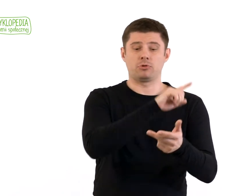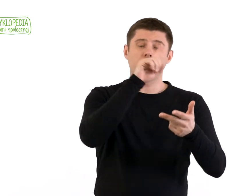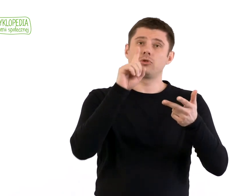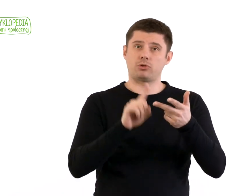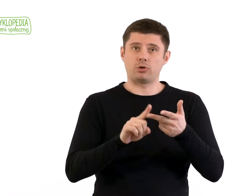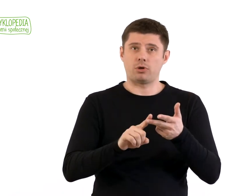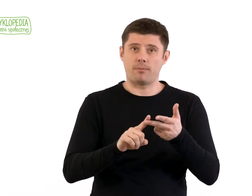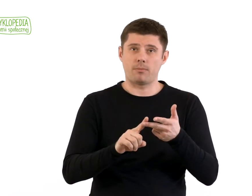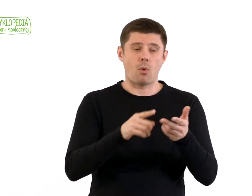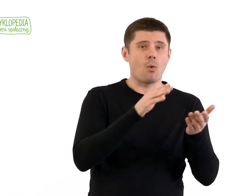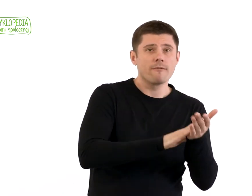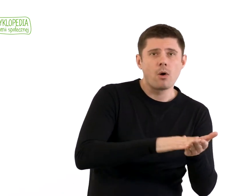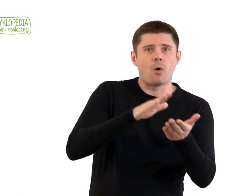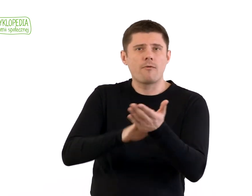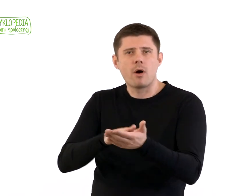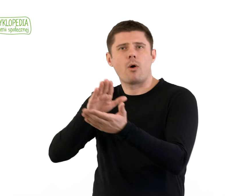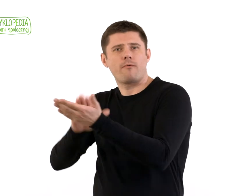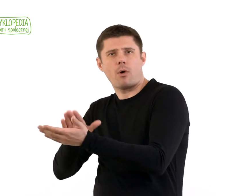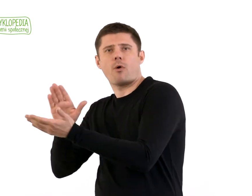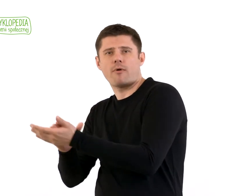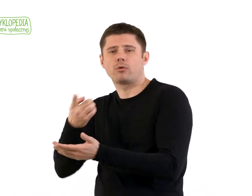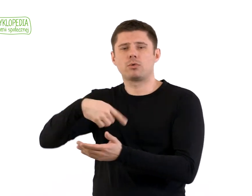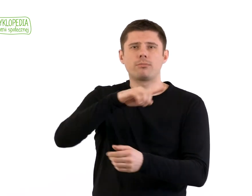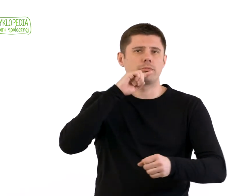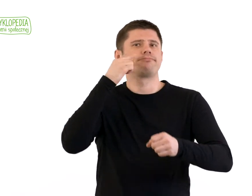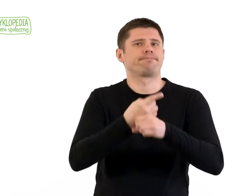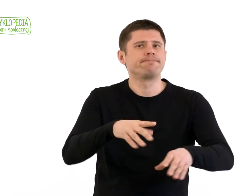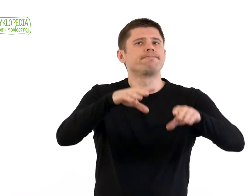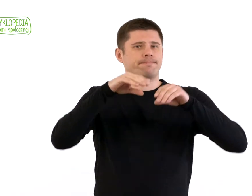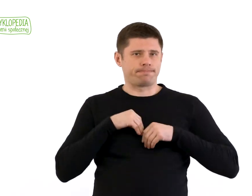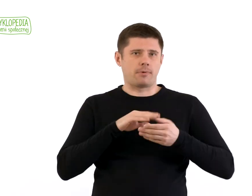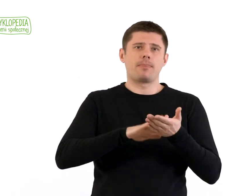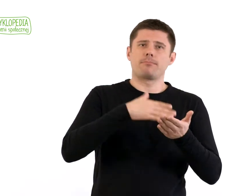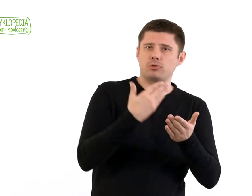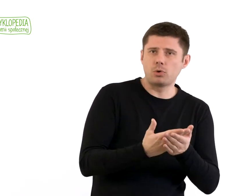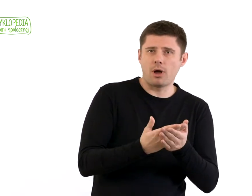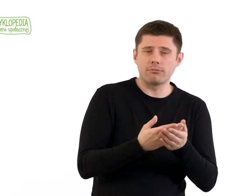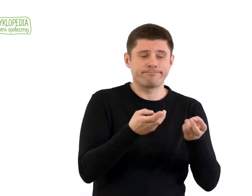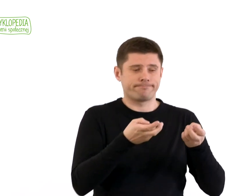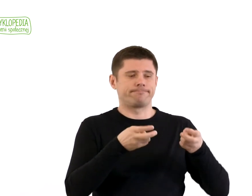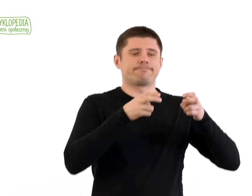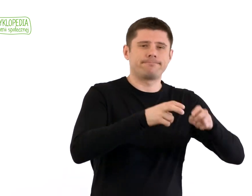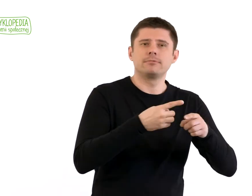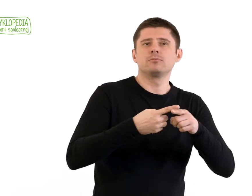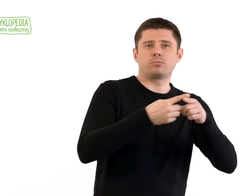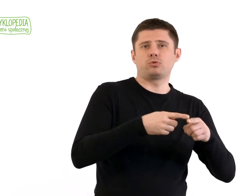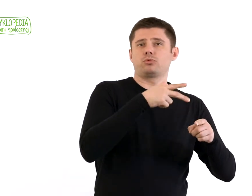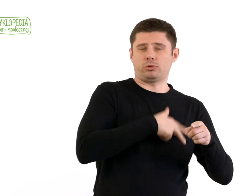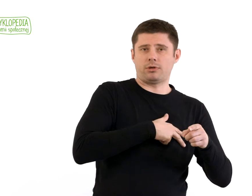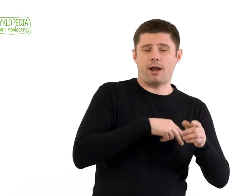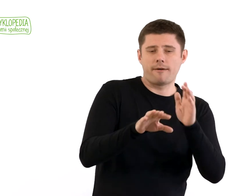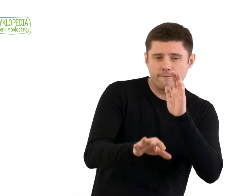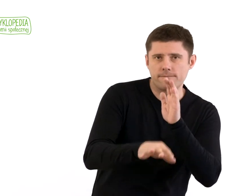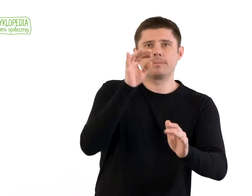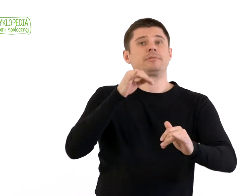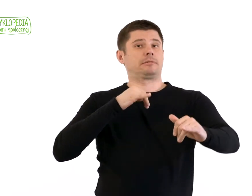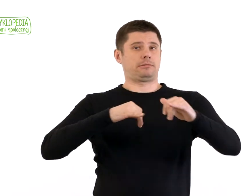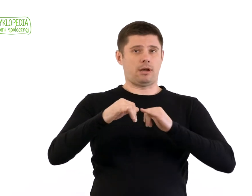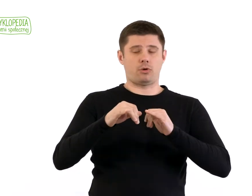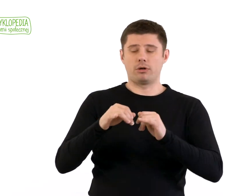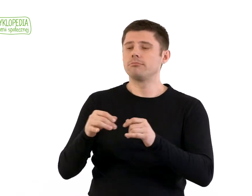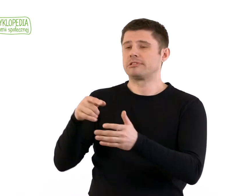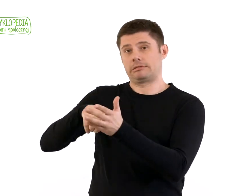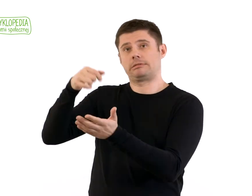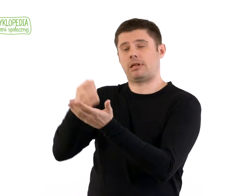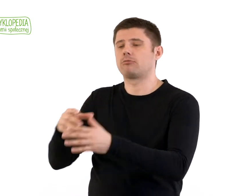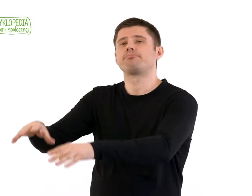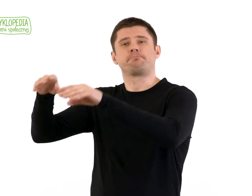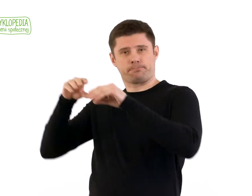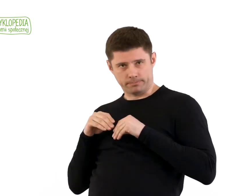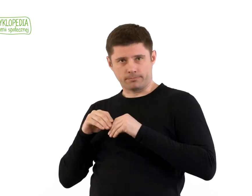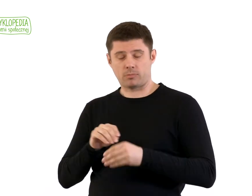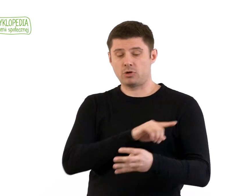3. uchwały podjęte przez członków założycieli (o założeniu spółdzielni, wyborze zarządu, uchwaleniu statutu);